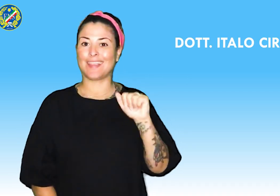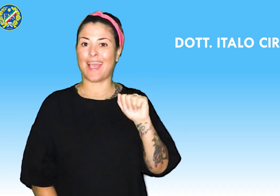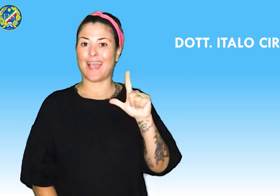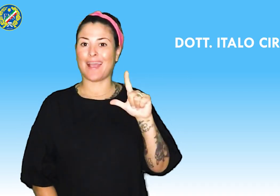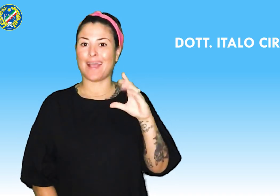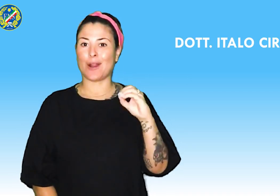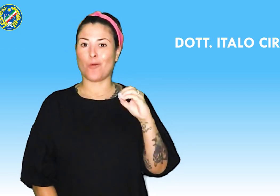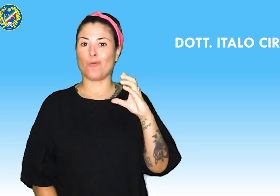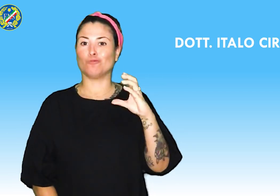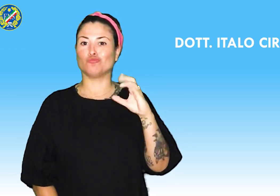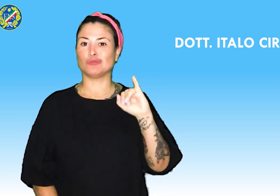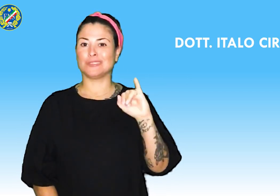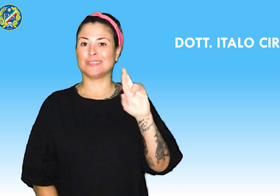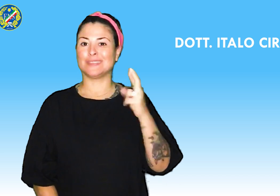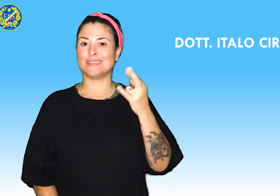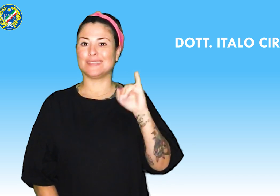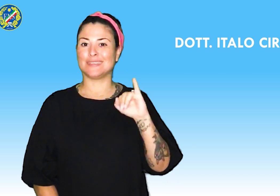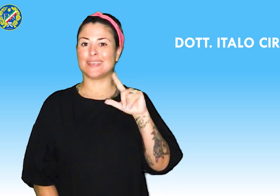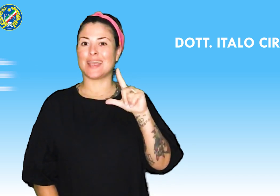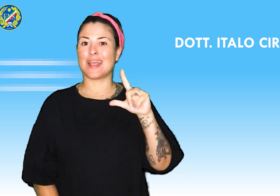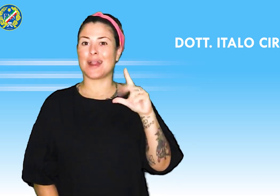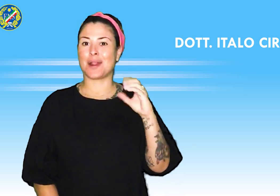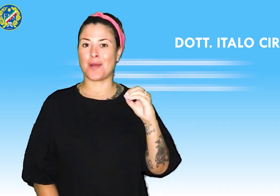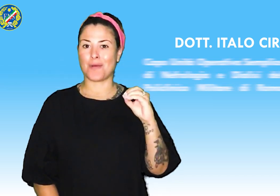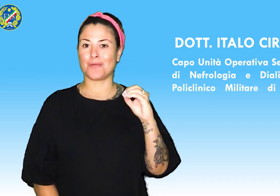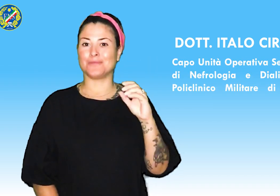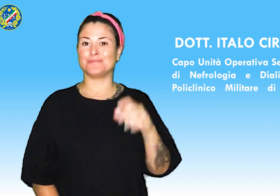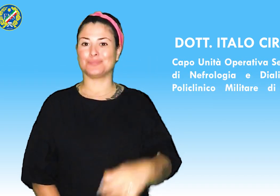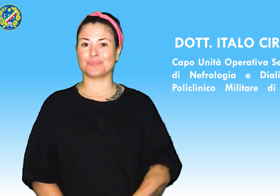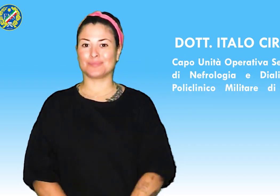è il Dott. Italo Cirillo,